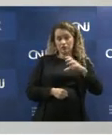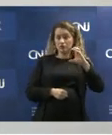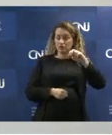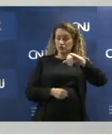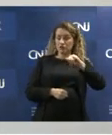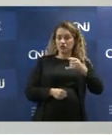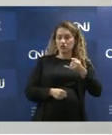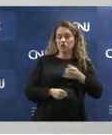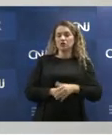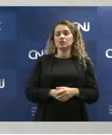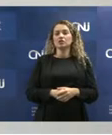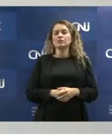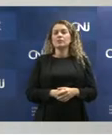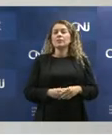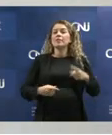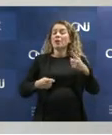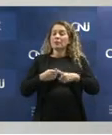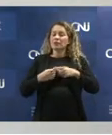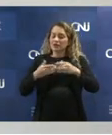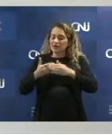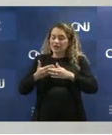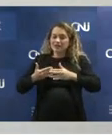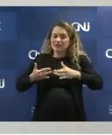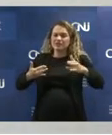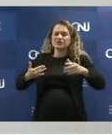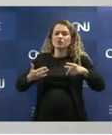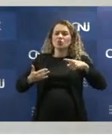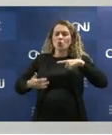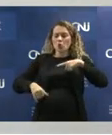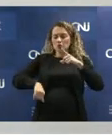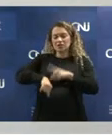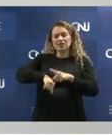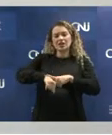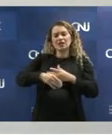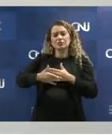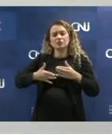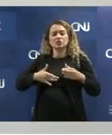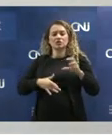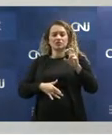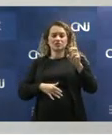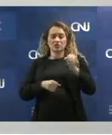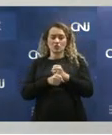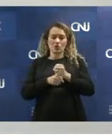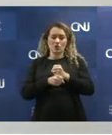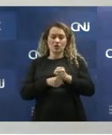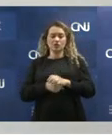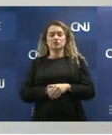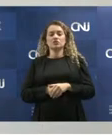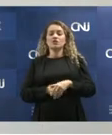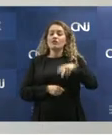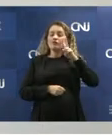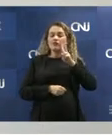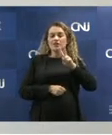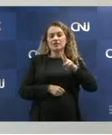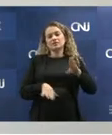Assim, porque transcorreu a ininterrupta prazo prescricional durante cinco anos e pela entrevista que